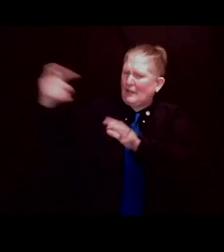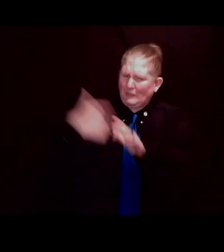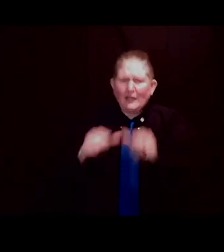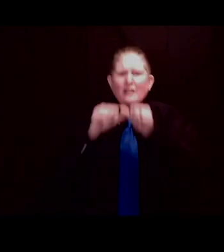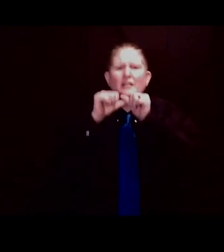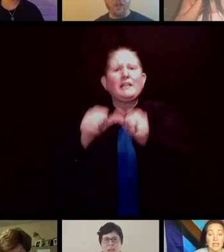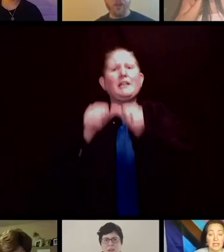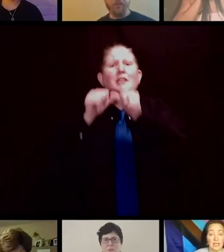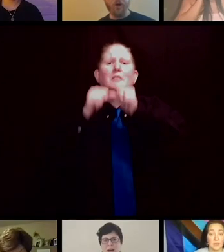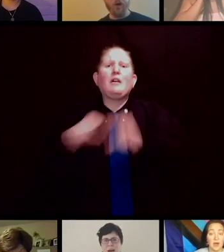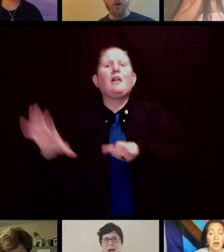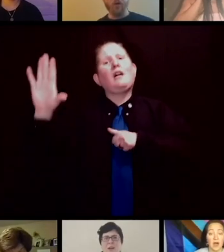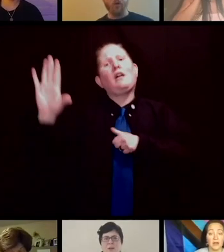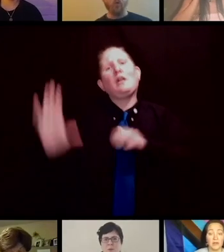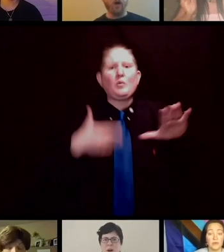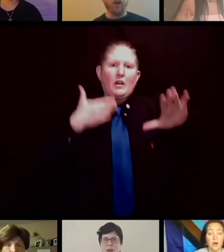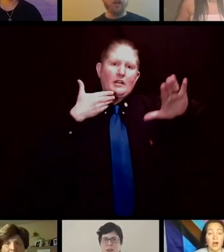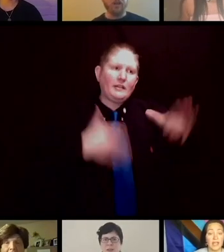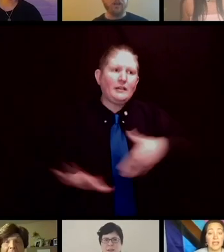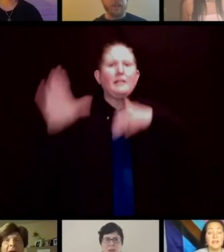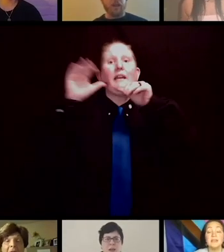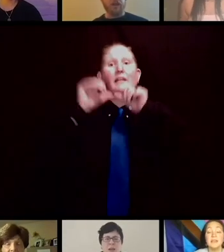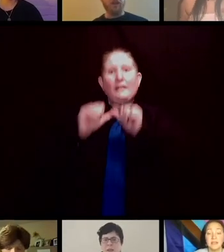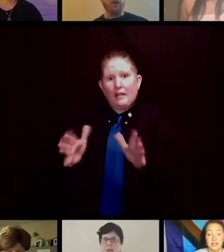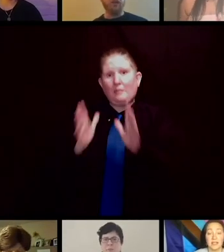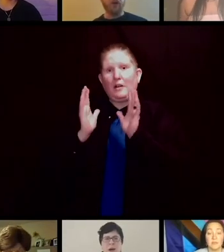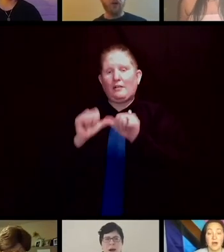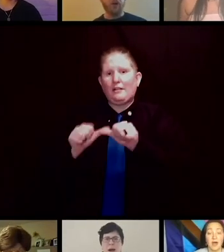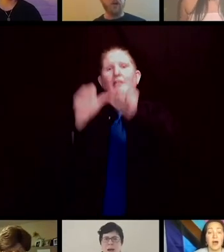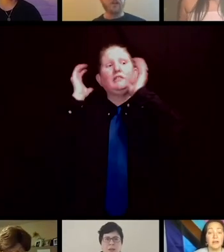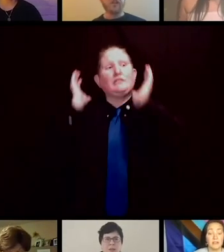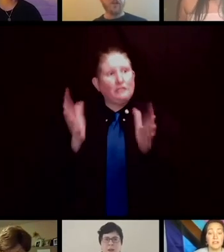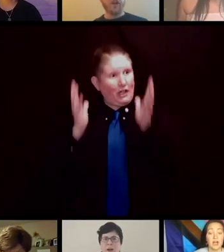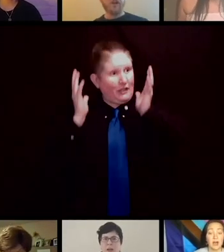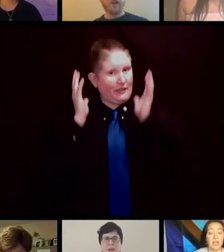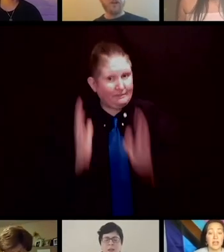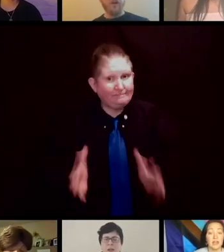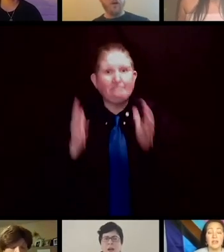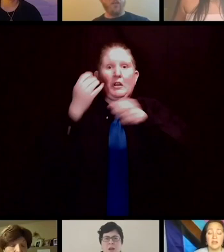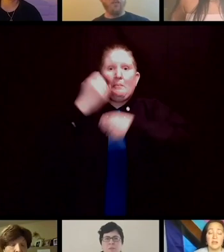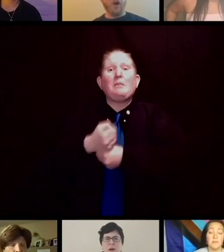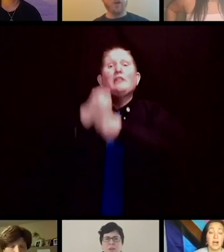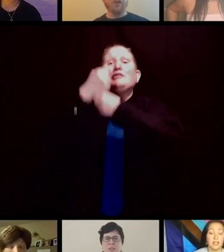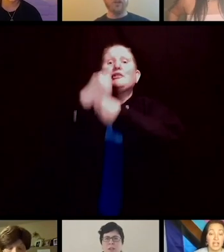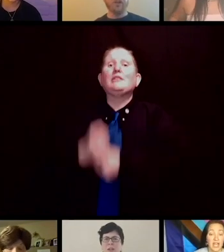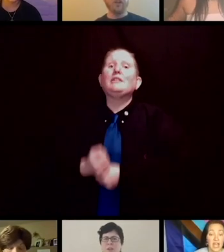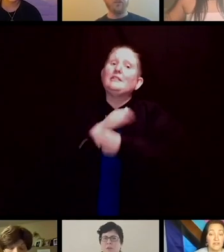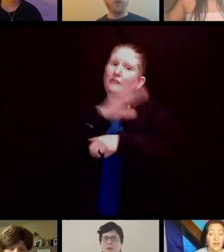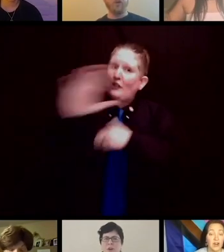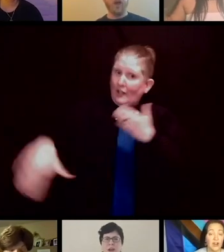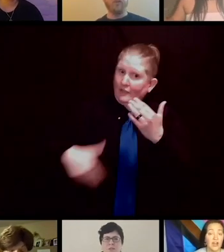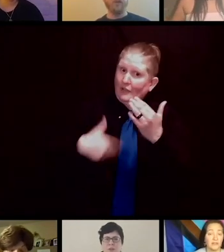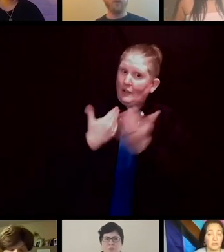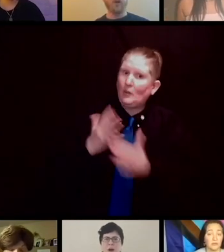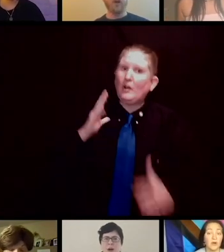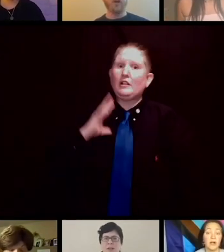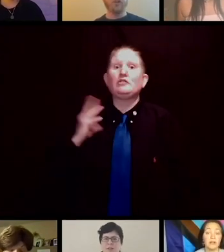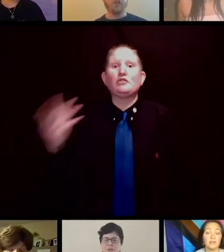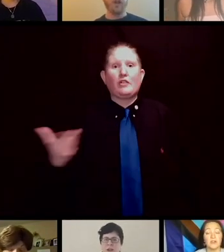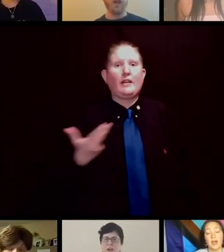Seguiré caminando, seguiré hablando Marchando por todos los trans